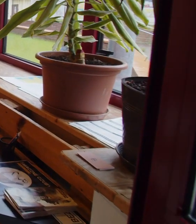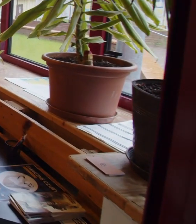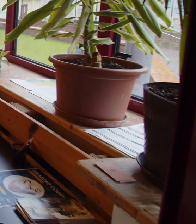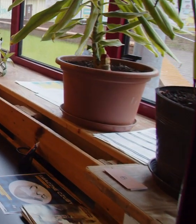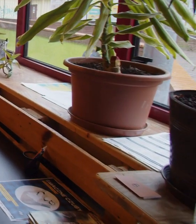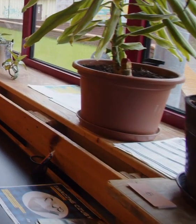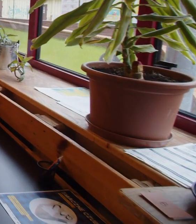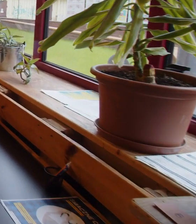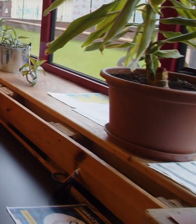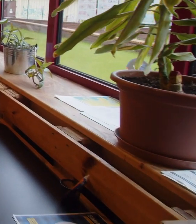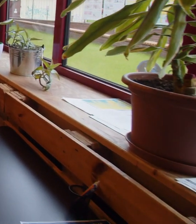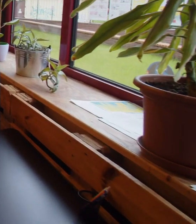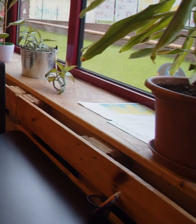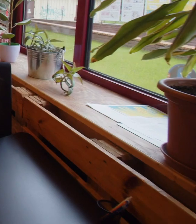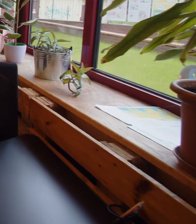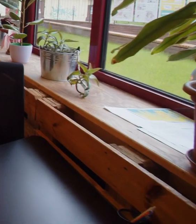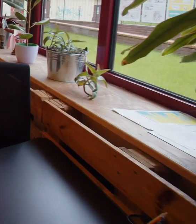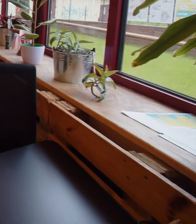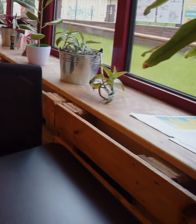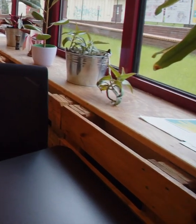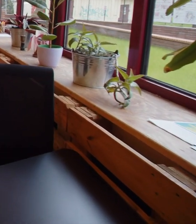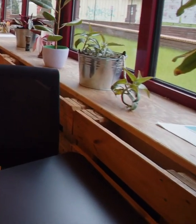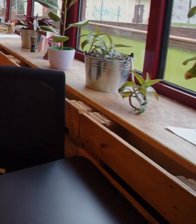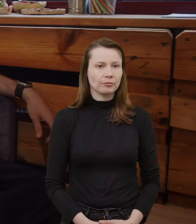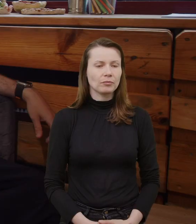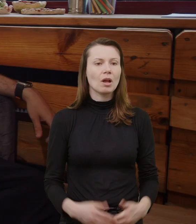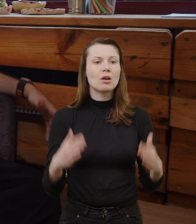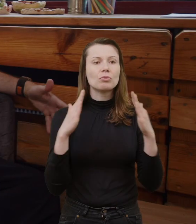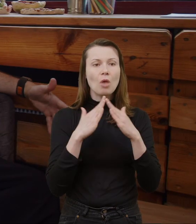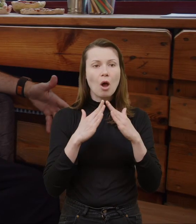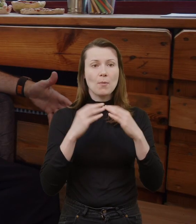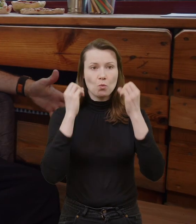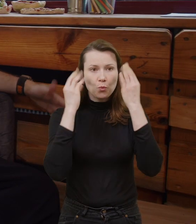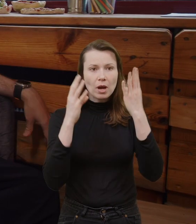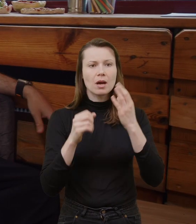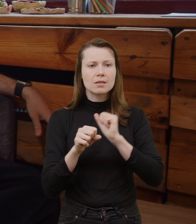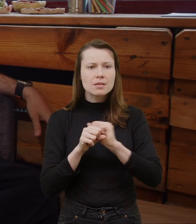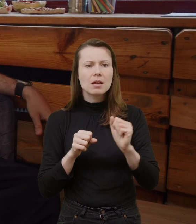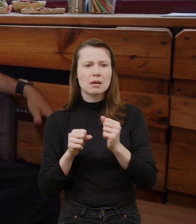pierwszego pomieszczenia po wejściu do budynku i przedsionka. Rafał: W domu kultury są miejscami niewielkie,